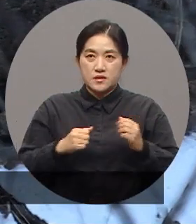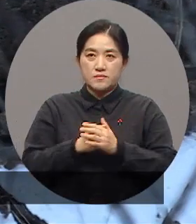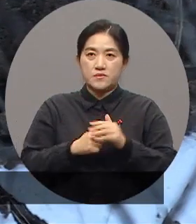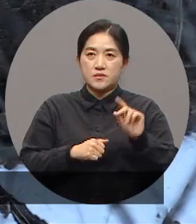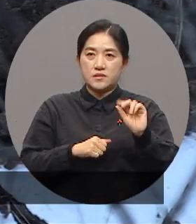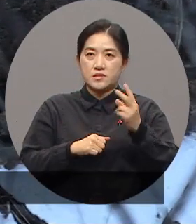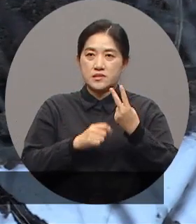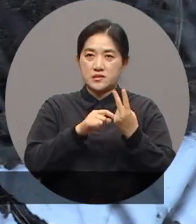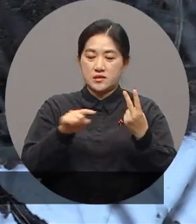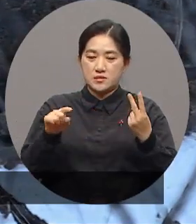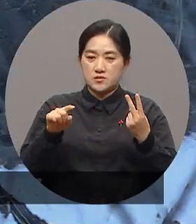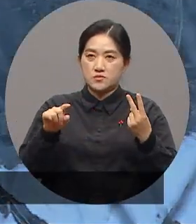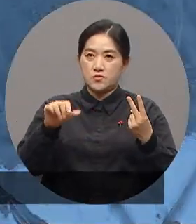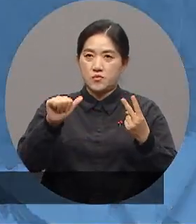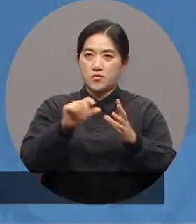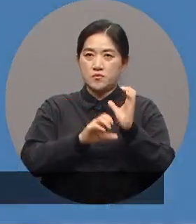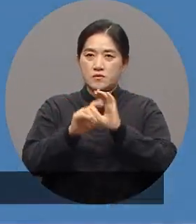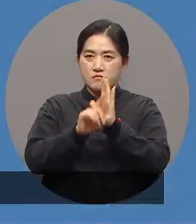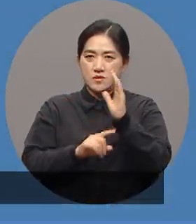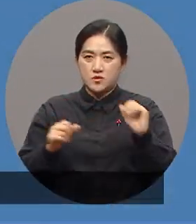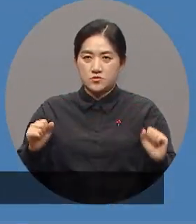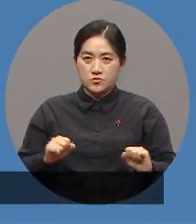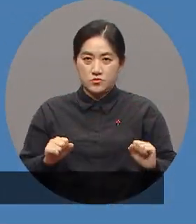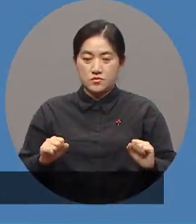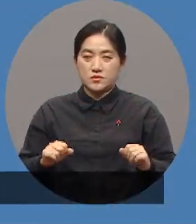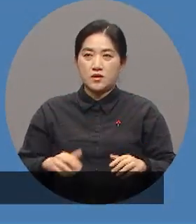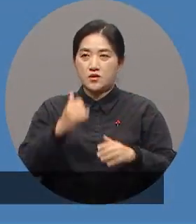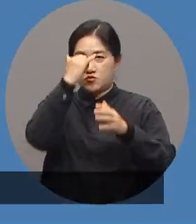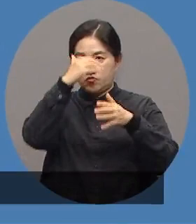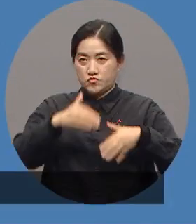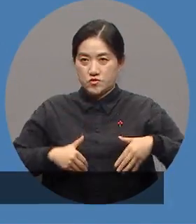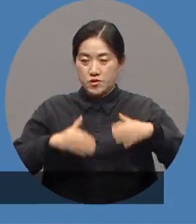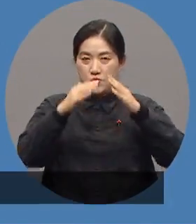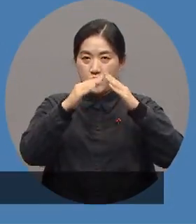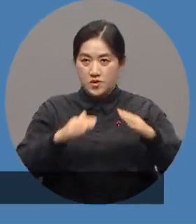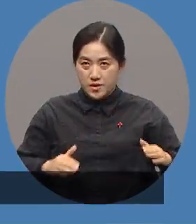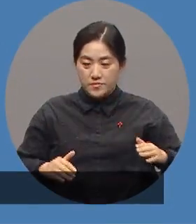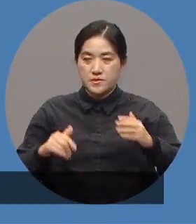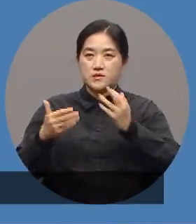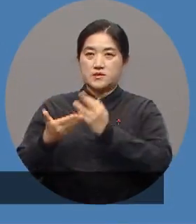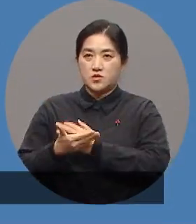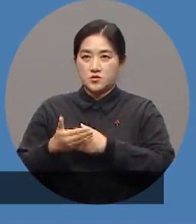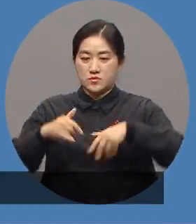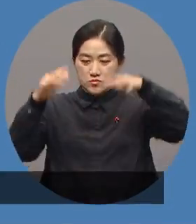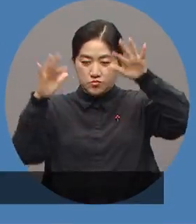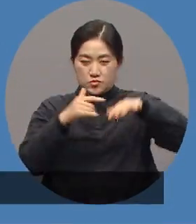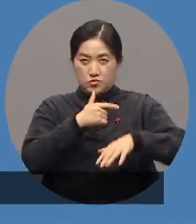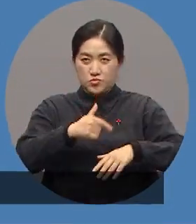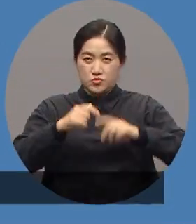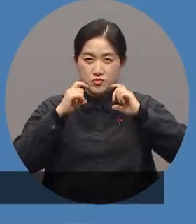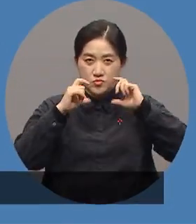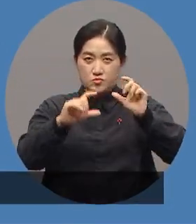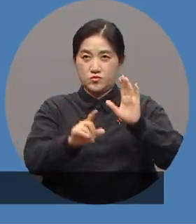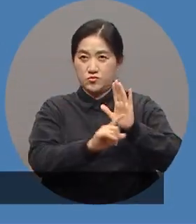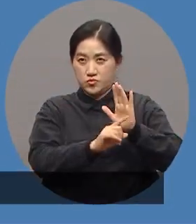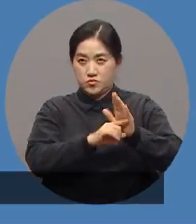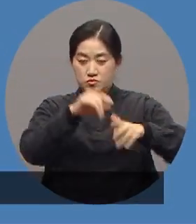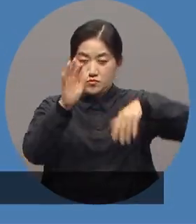안팎까지 곤두박질하겠고요. 체감 온도는 이보다 5도에서 7도가량이 더낮겠습니다. 한편 충남과 호남, 제주를 중심으로 대설특보가 내려진 가운데 여전히 눈이